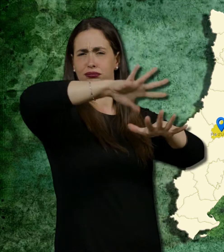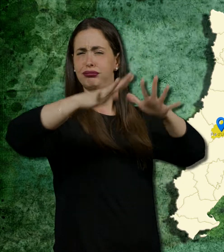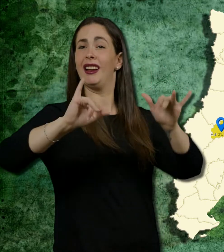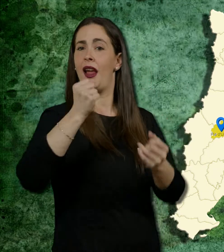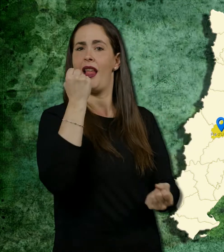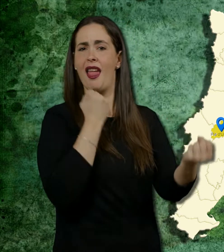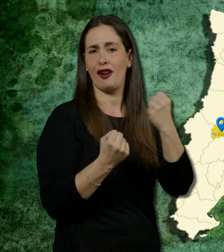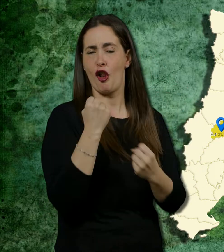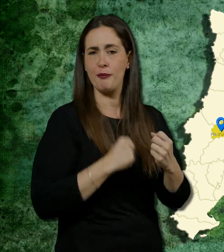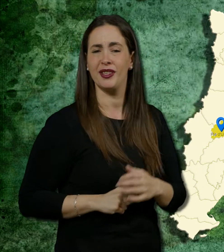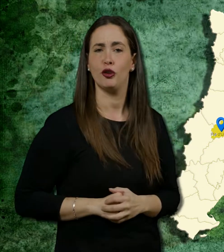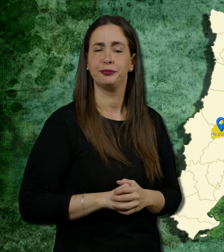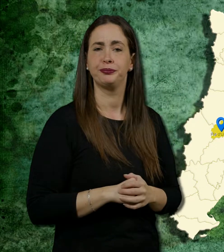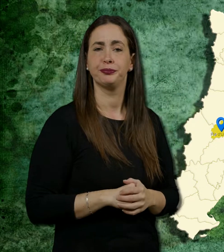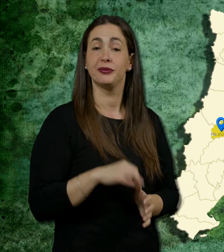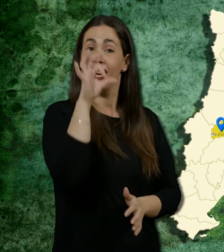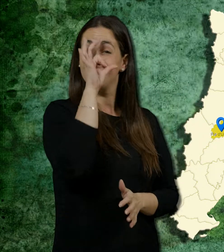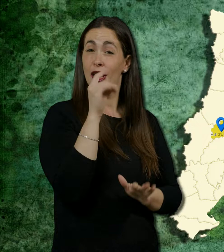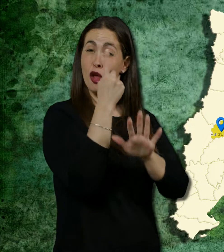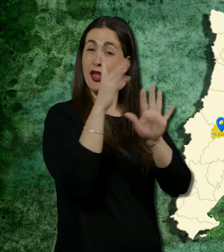n’és el centre geogràfic i econòmic.